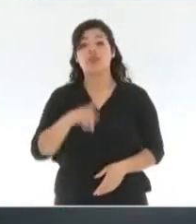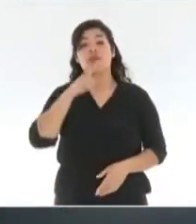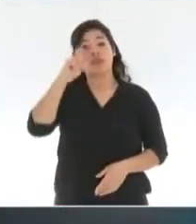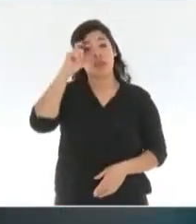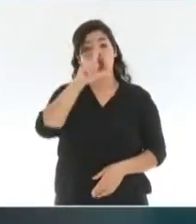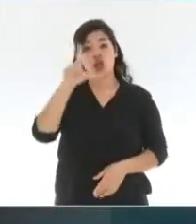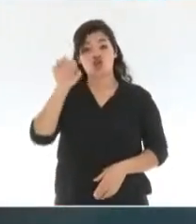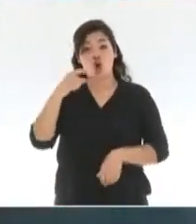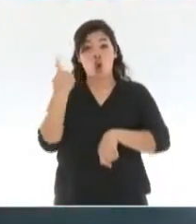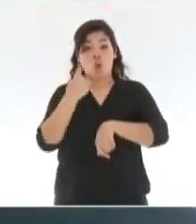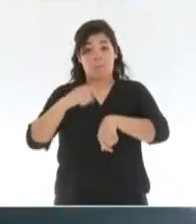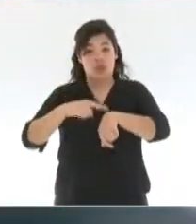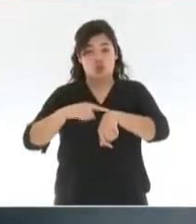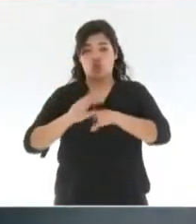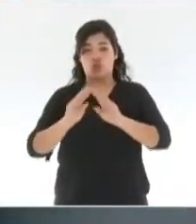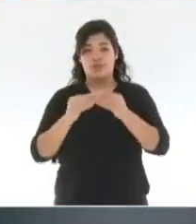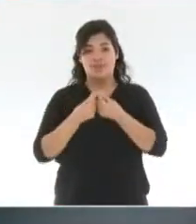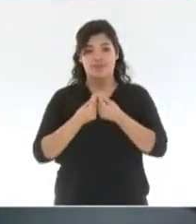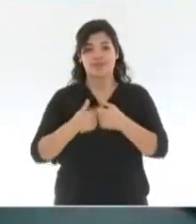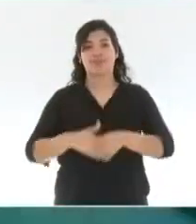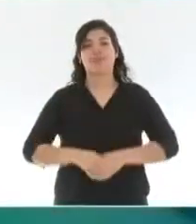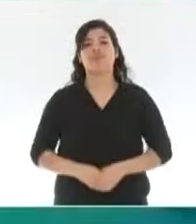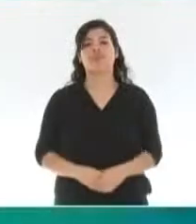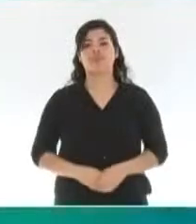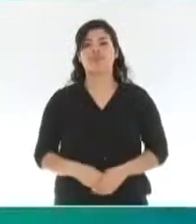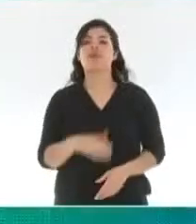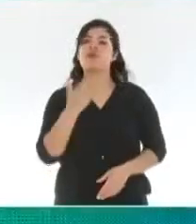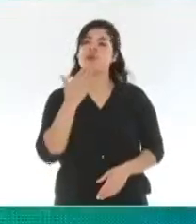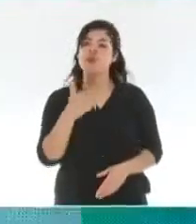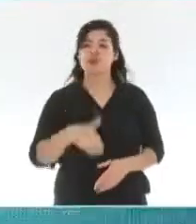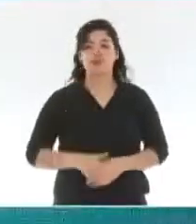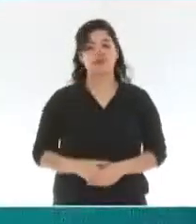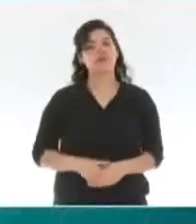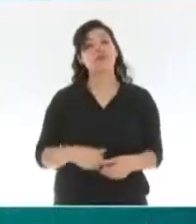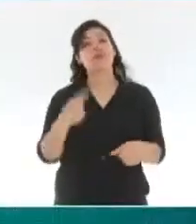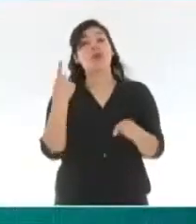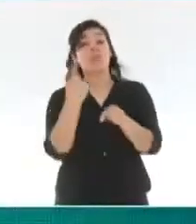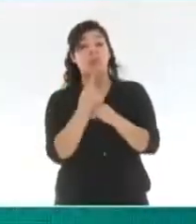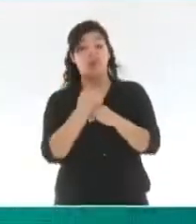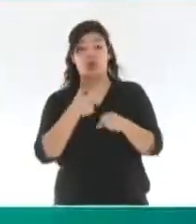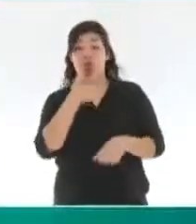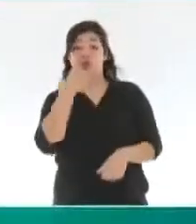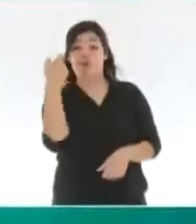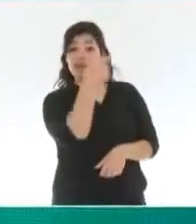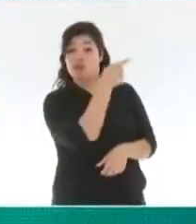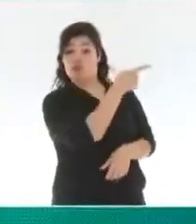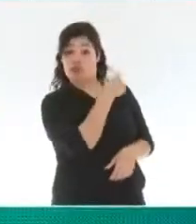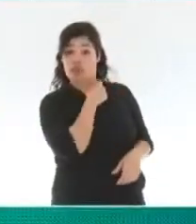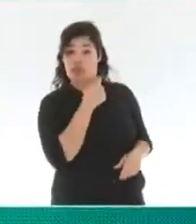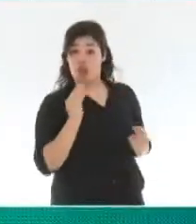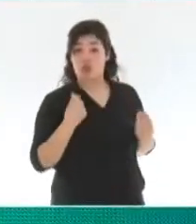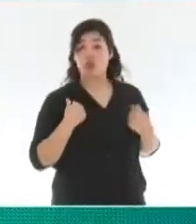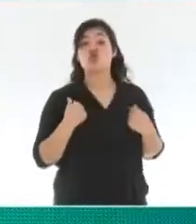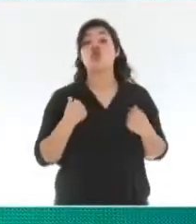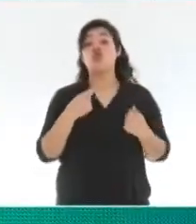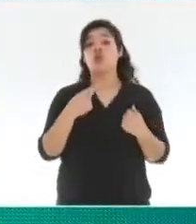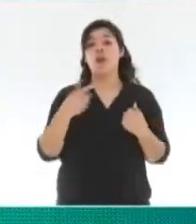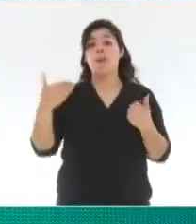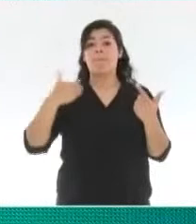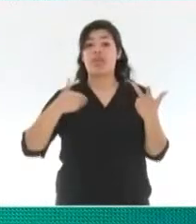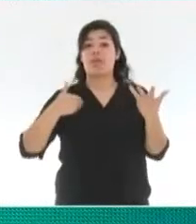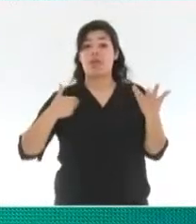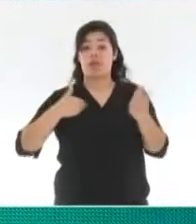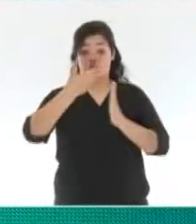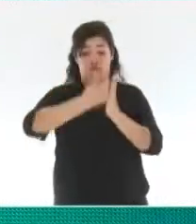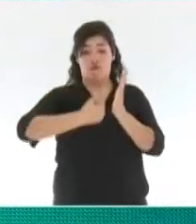MUCHAS GRACIAS. FINALMENTE,